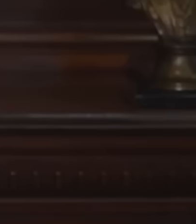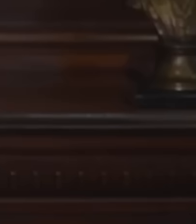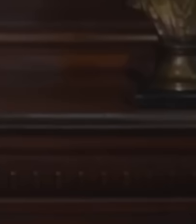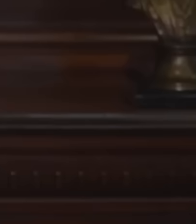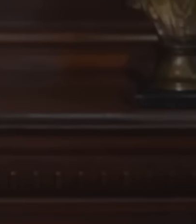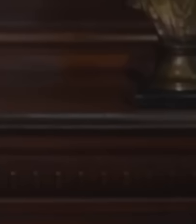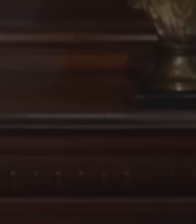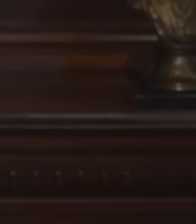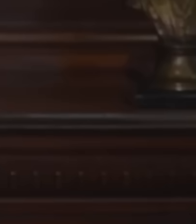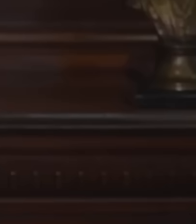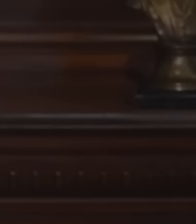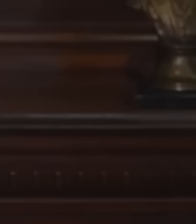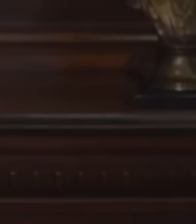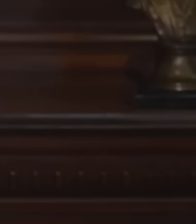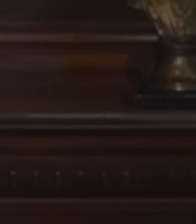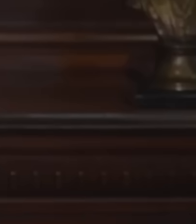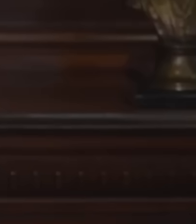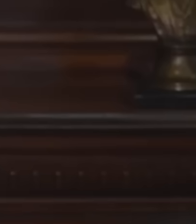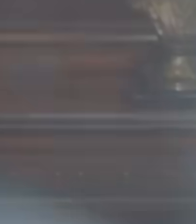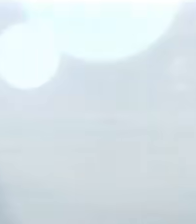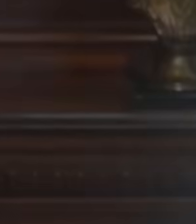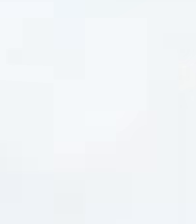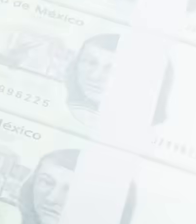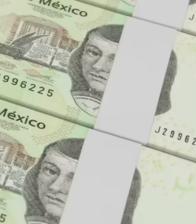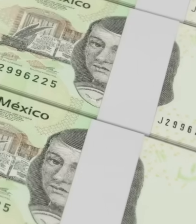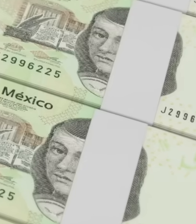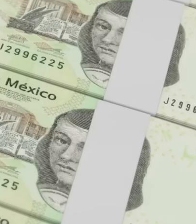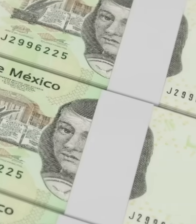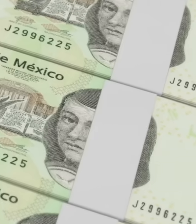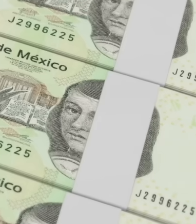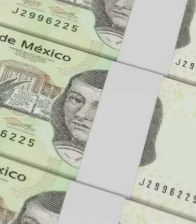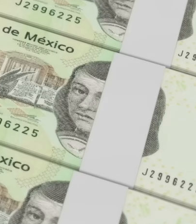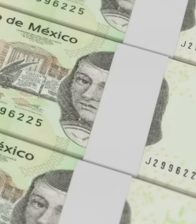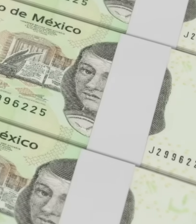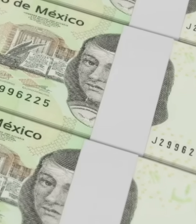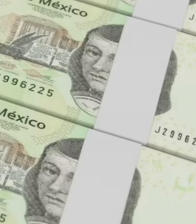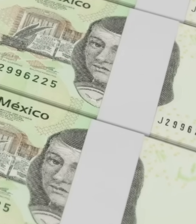política de reducir drásticamente las partidas de publicidad oficial. Se decidió que el dinero